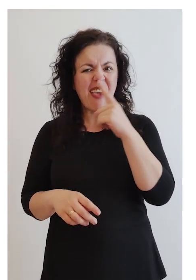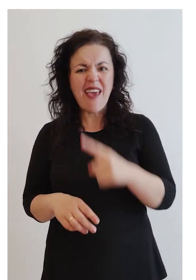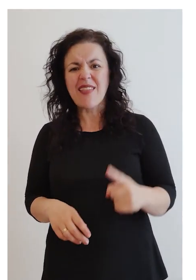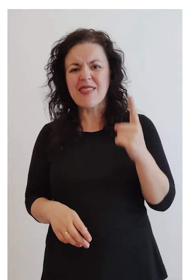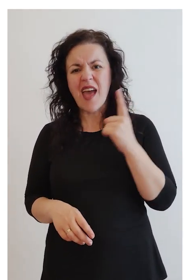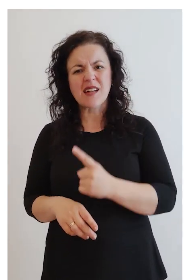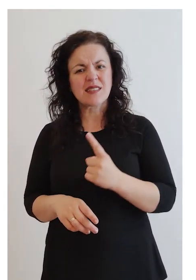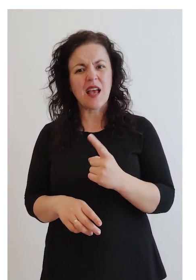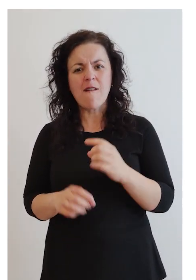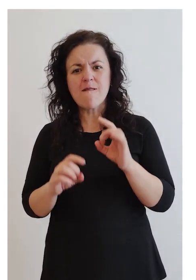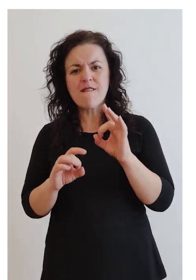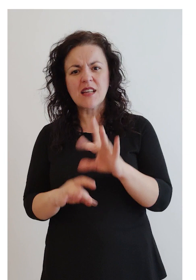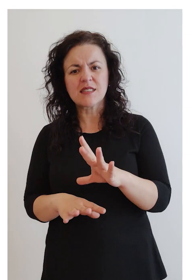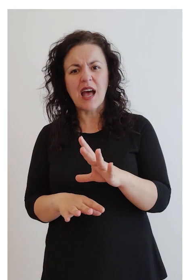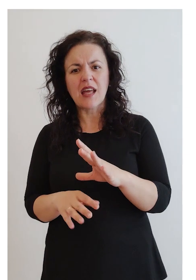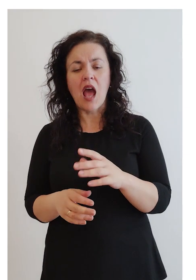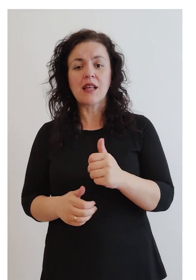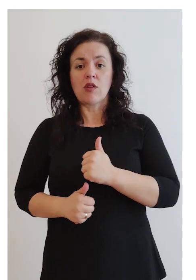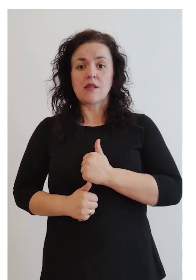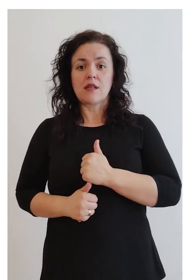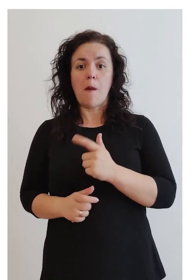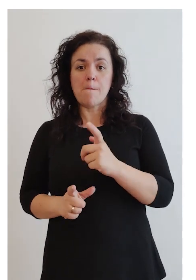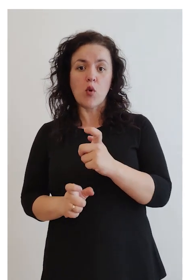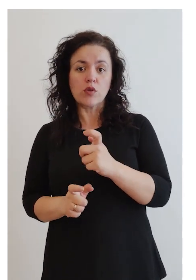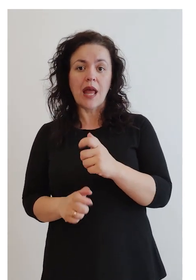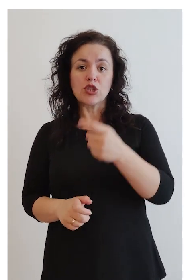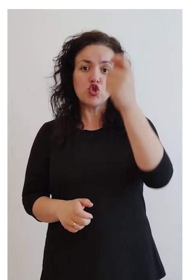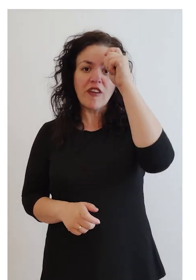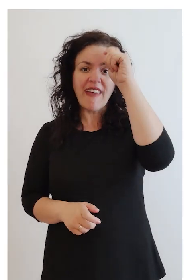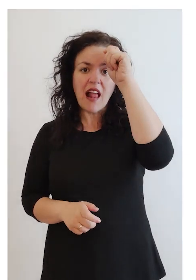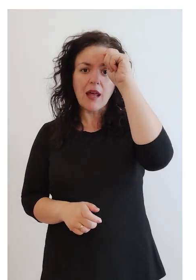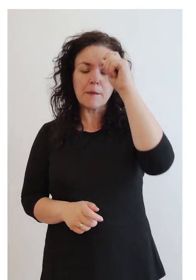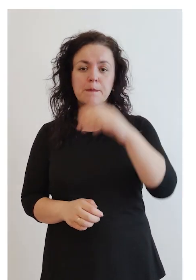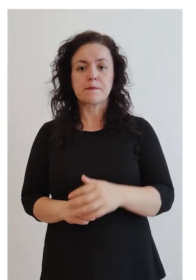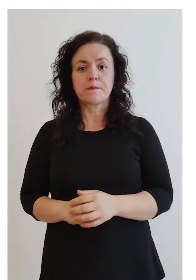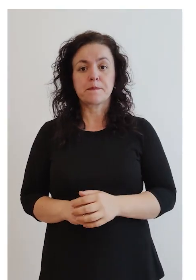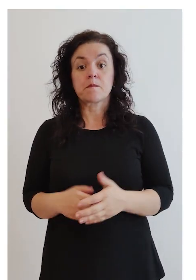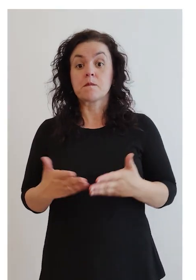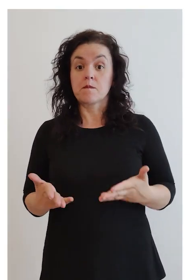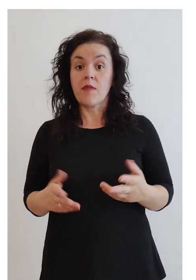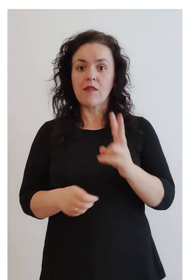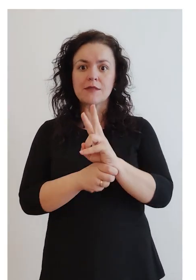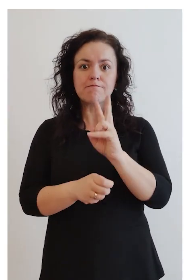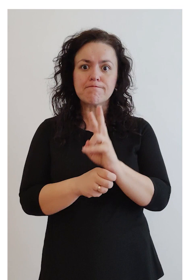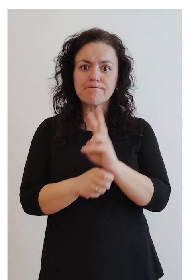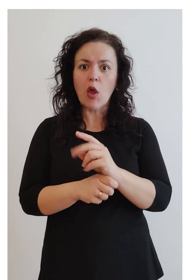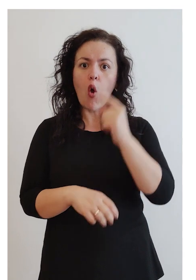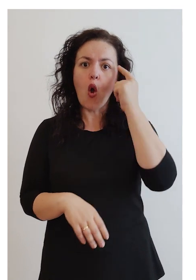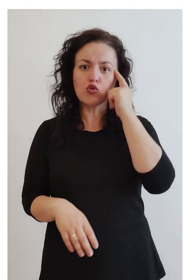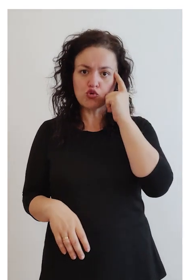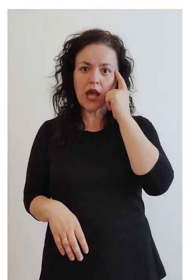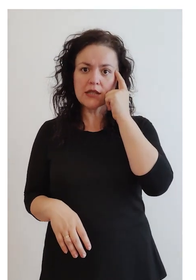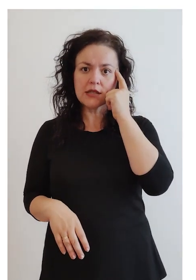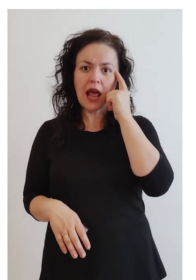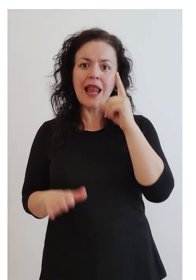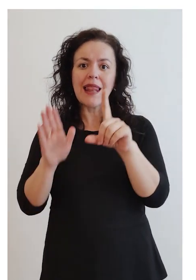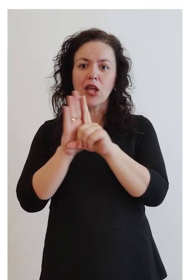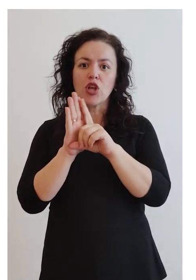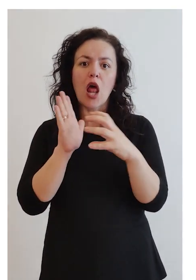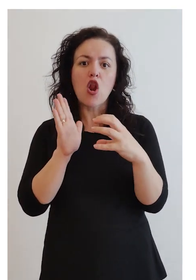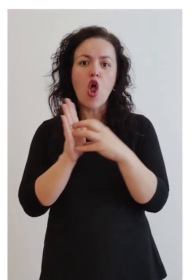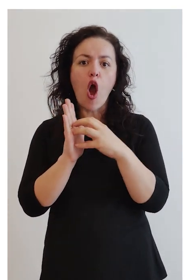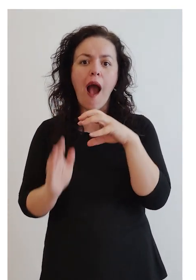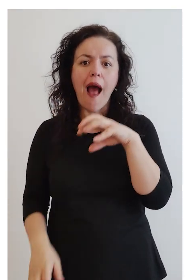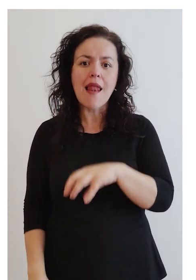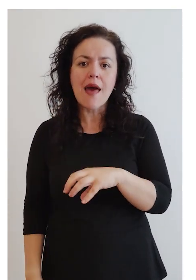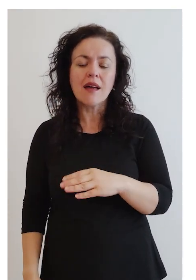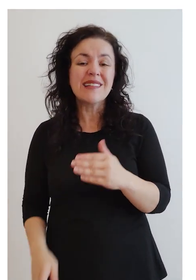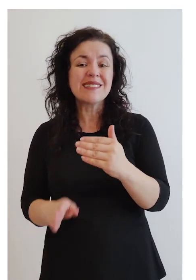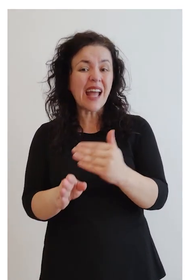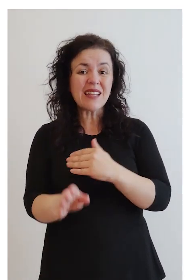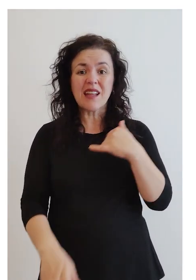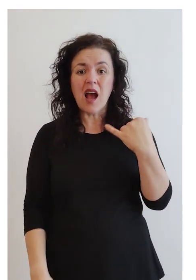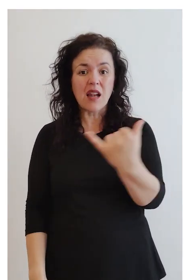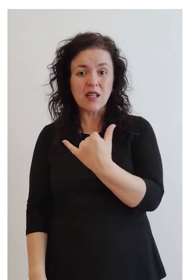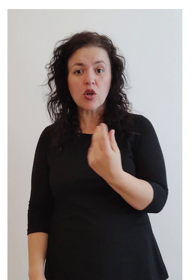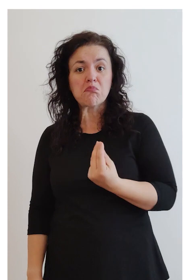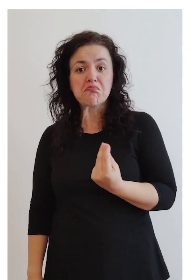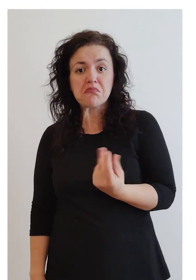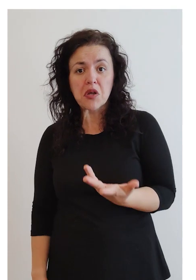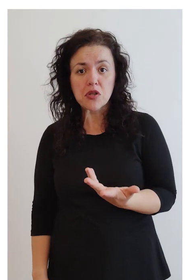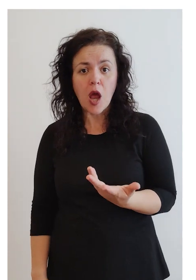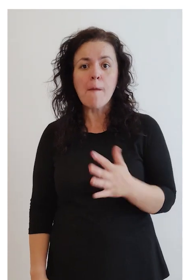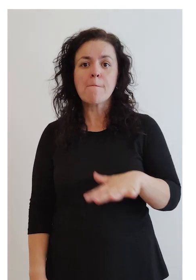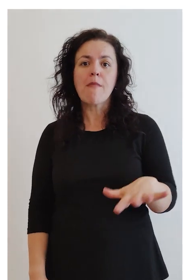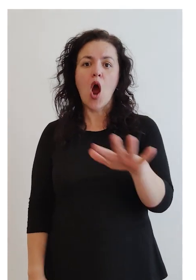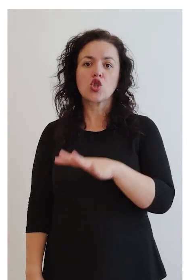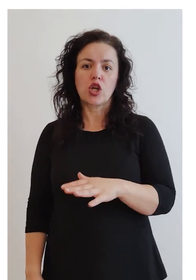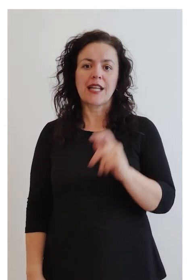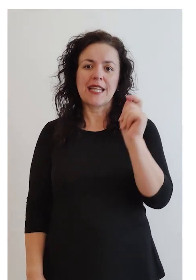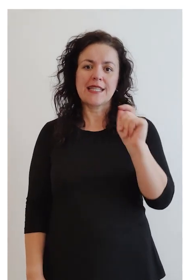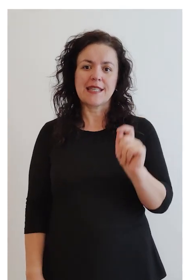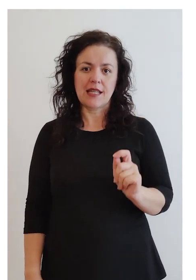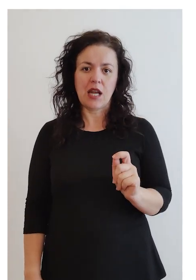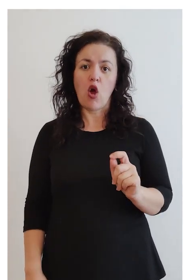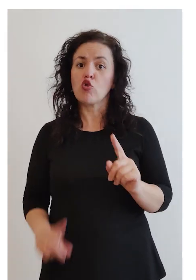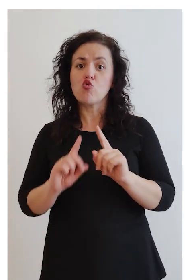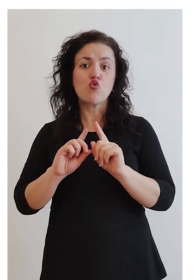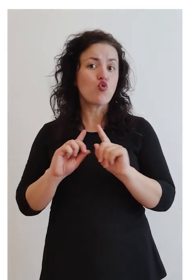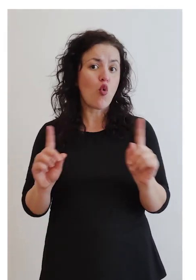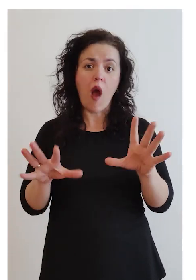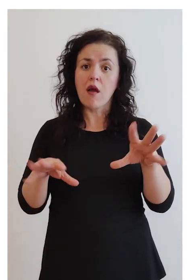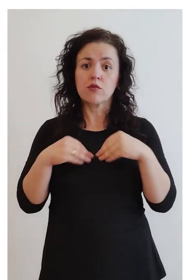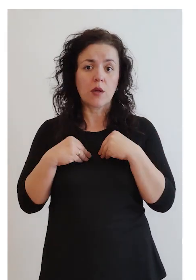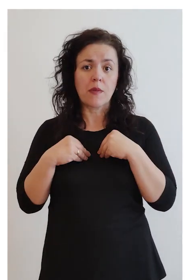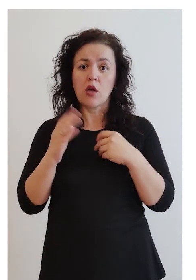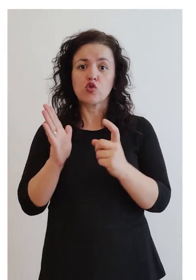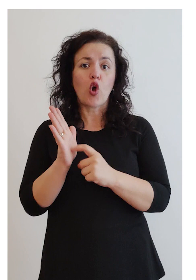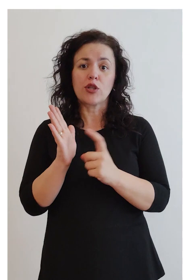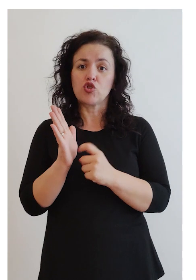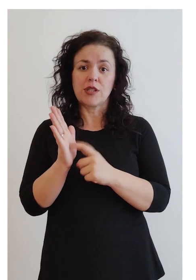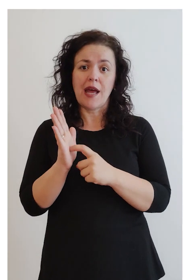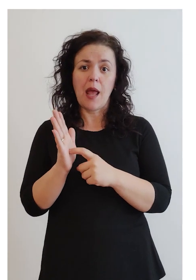Fiți întotdeauna conștienți de legile locale înainte de a călători, deoarece majoritatea țărilor nu vor accepta solicitări din partea guvernului altei țări de a le fi eliberați cetățenii.